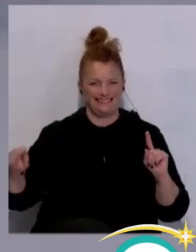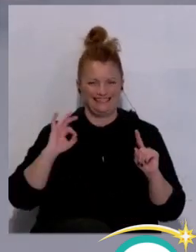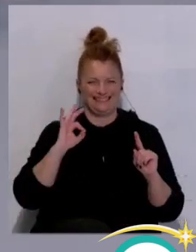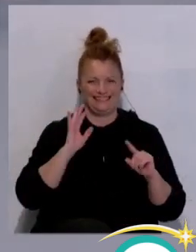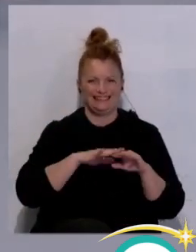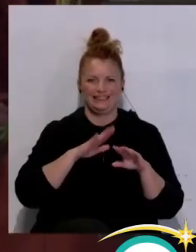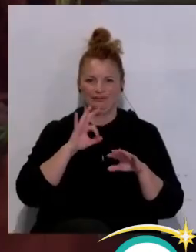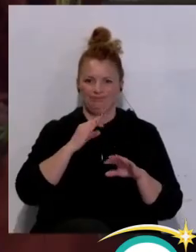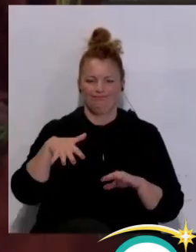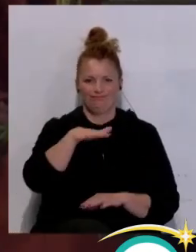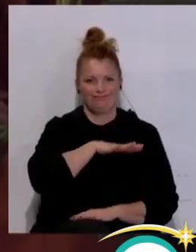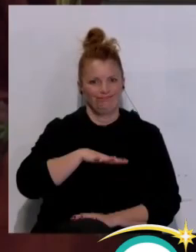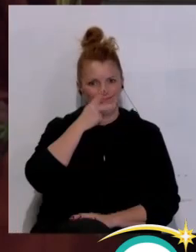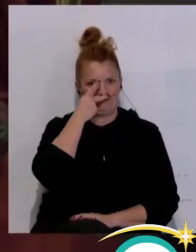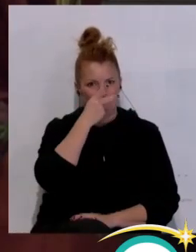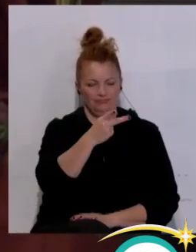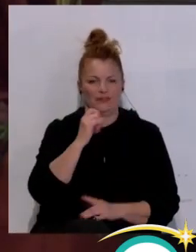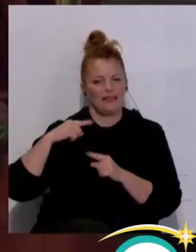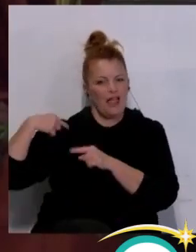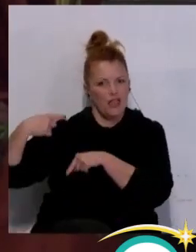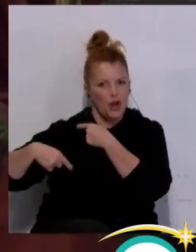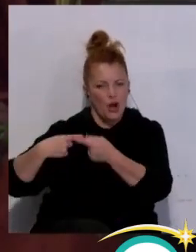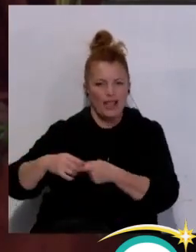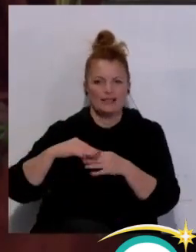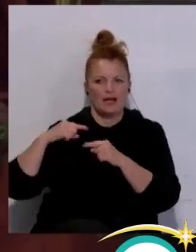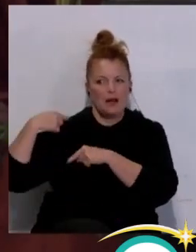de esta manera la tradición belenista mantenida entre generaciones en las que